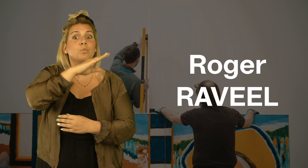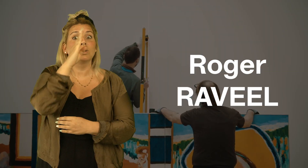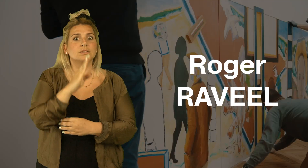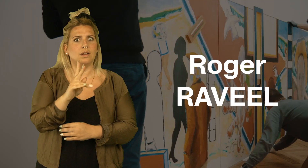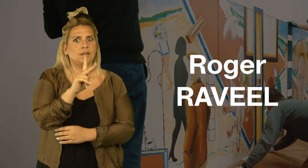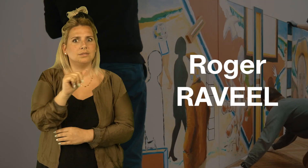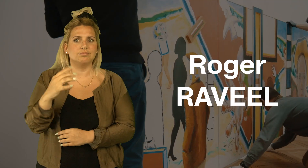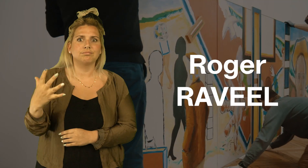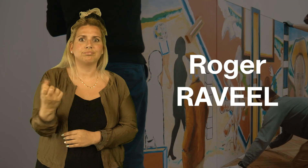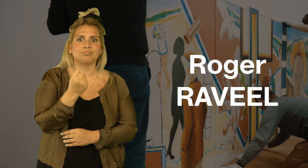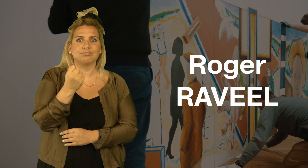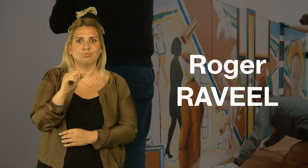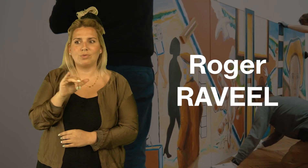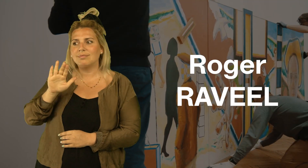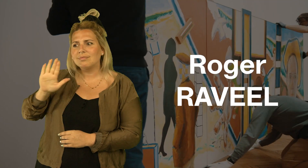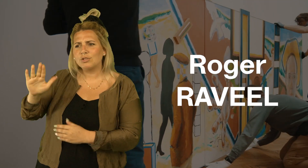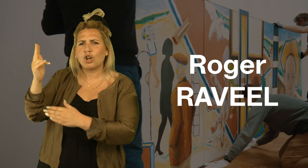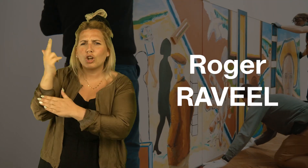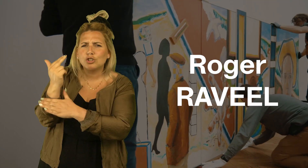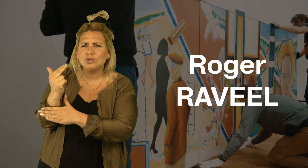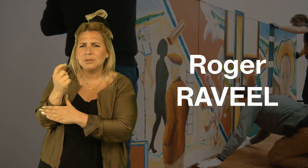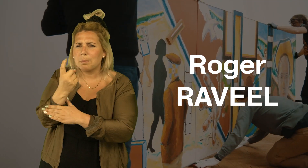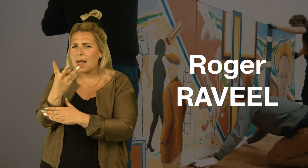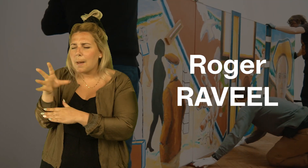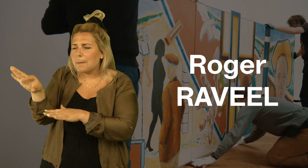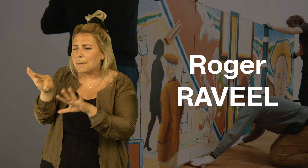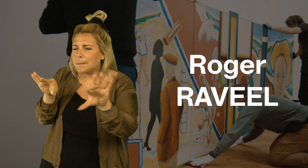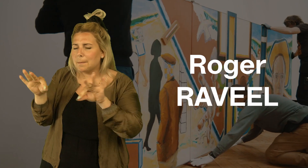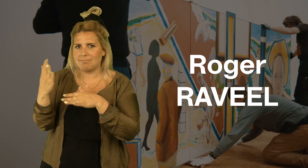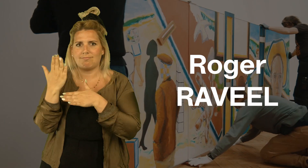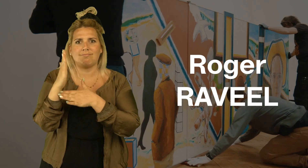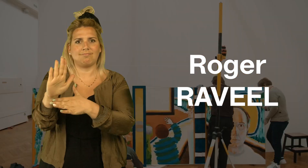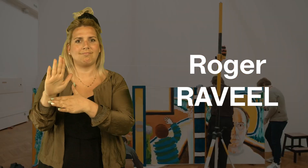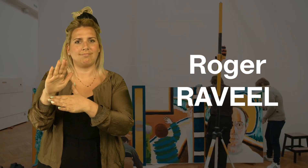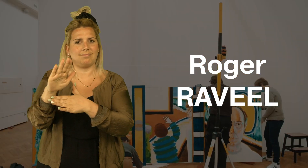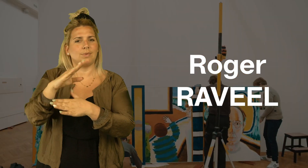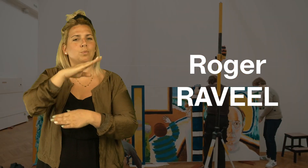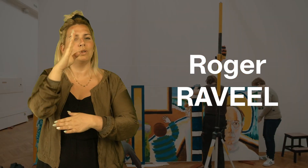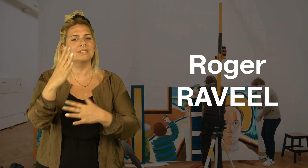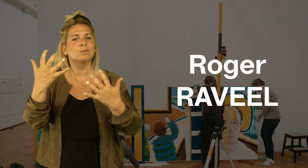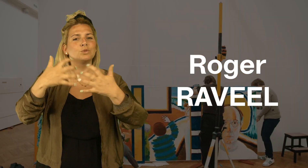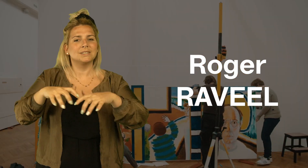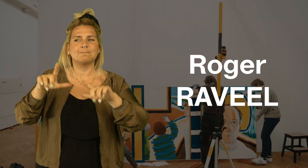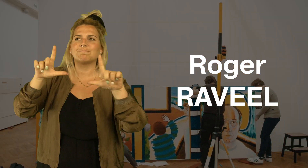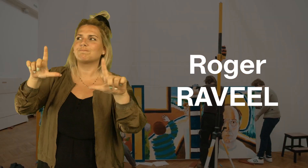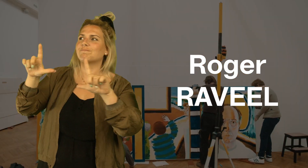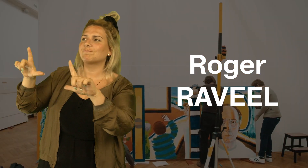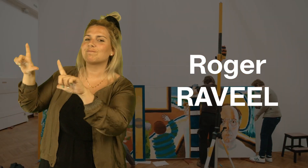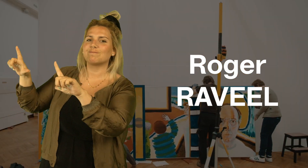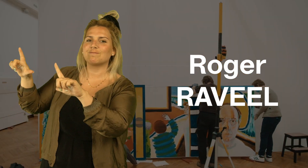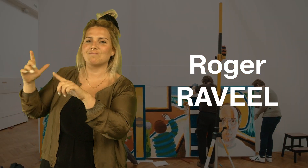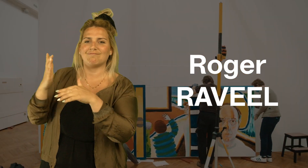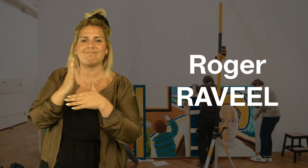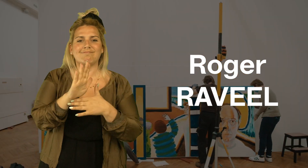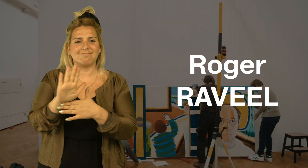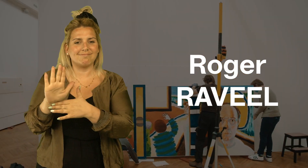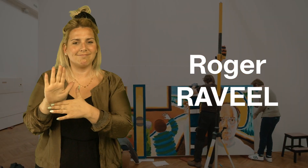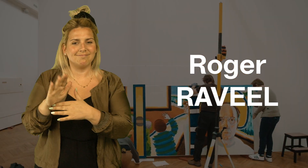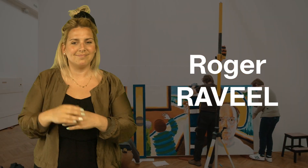De ideale kans voor BOZAR om een overzichtstentoonstelling aan zijn werk te wijden.